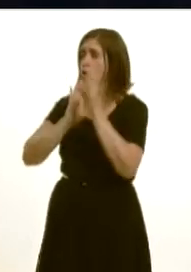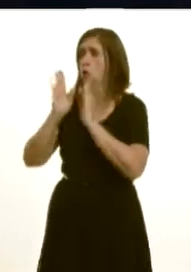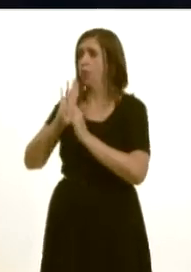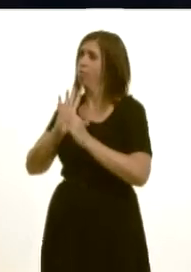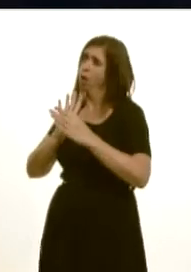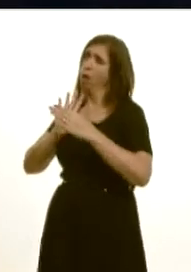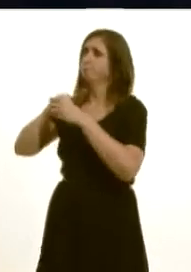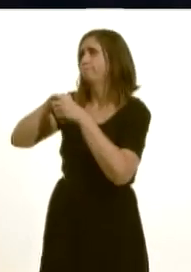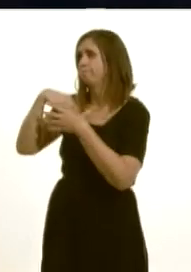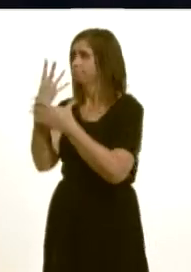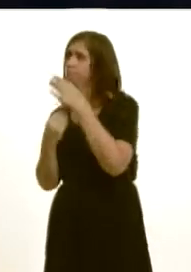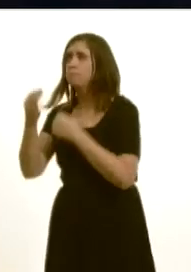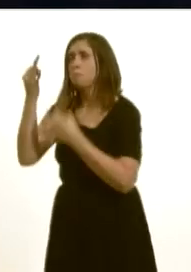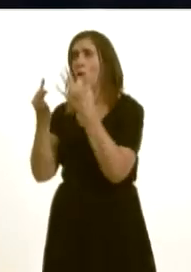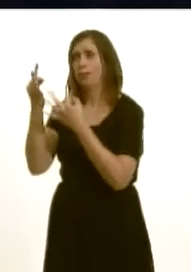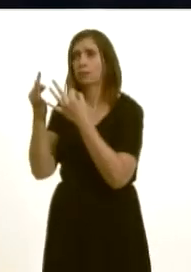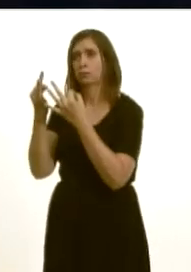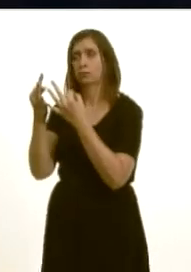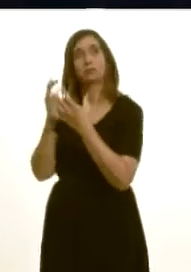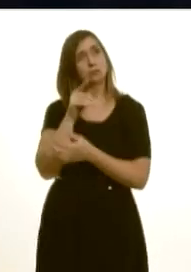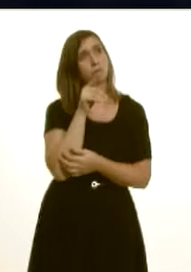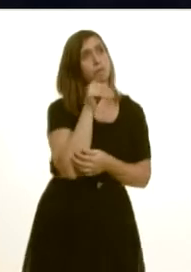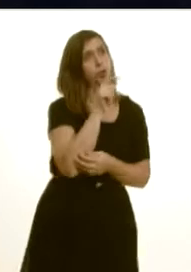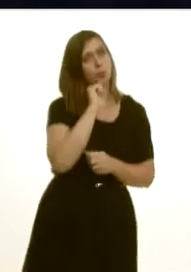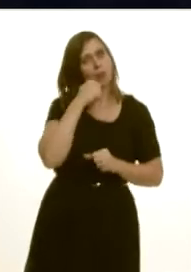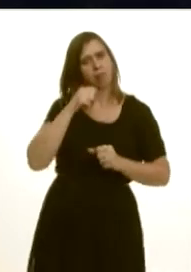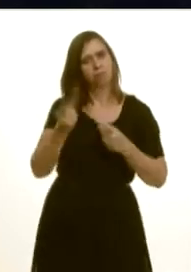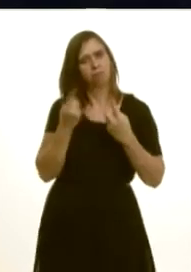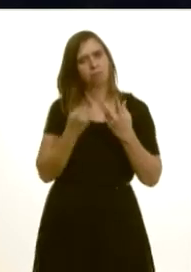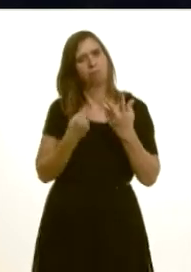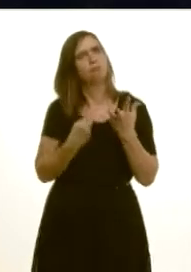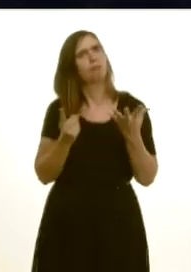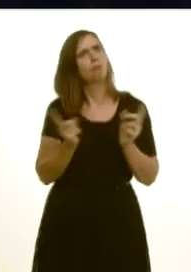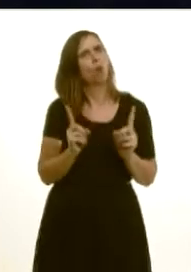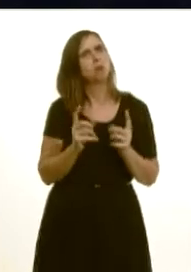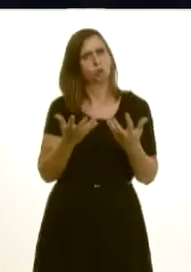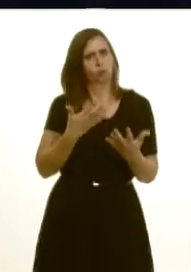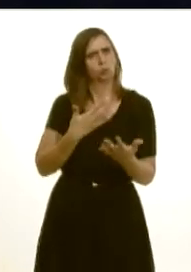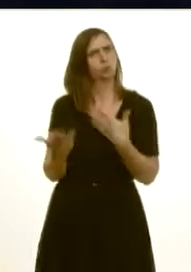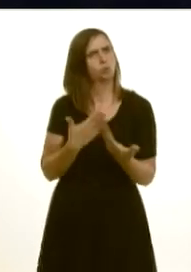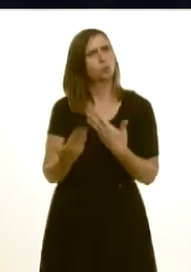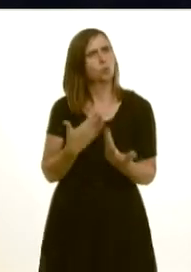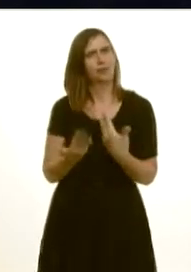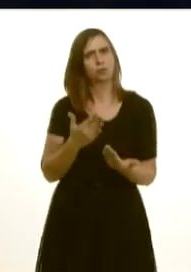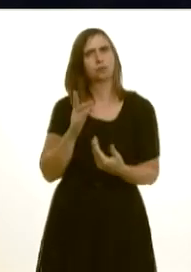Cymru eu cymryd i fynd i’r afael efo’r diffyg dealltwriaeth yma o wleidyddiaeth a’r